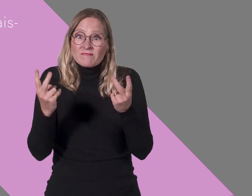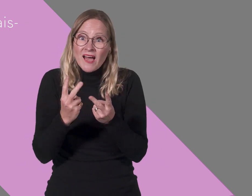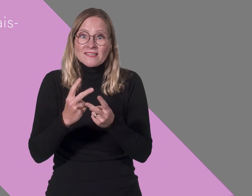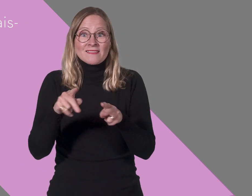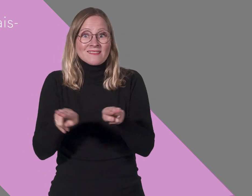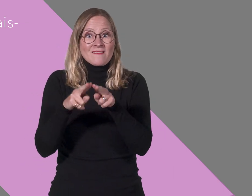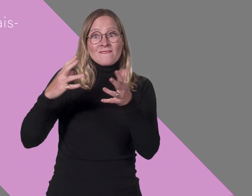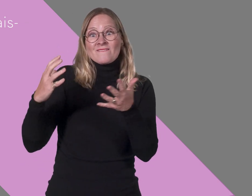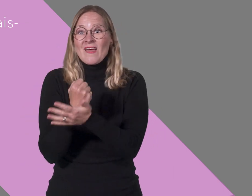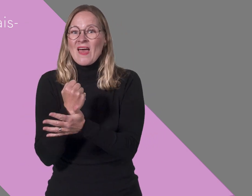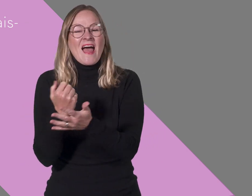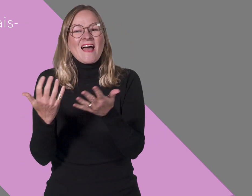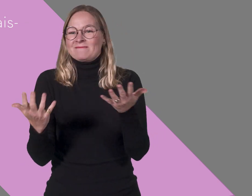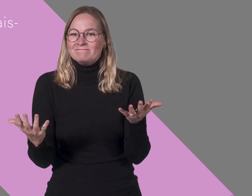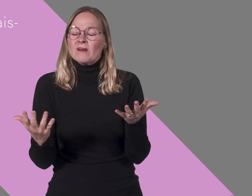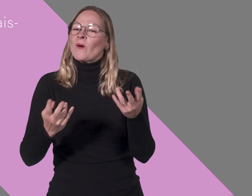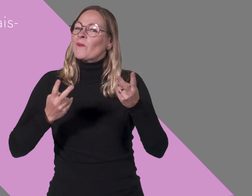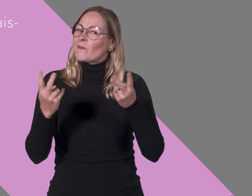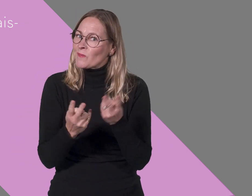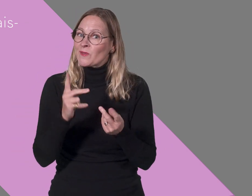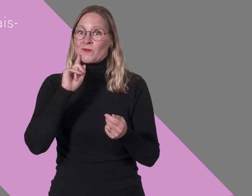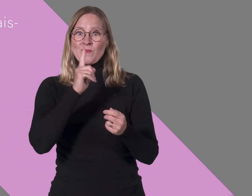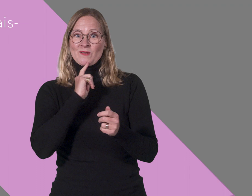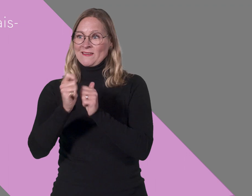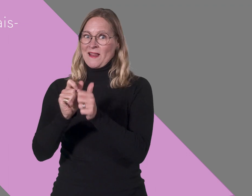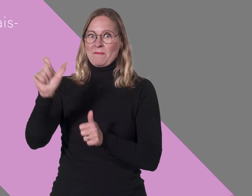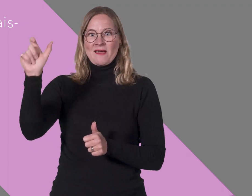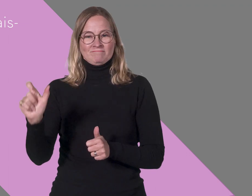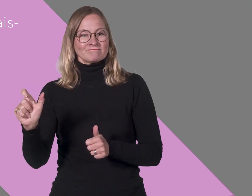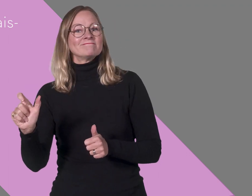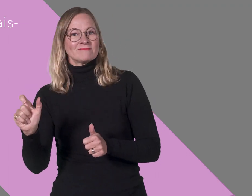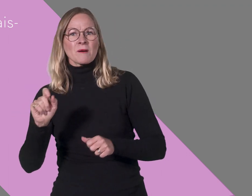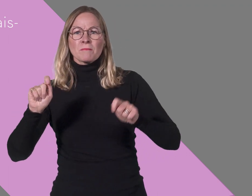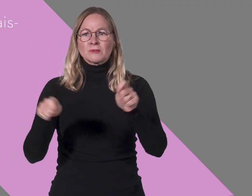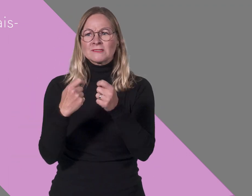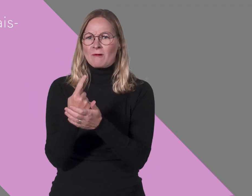Vaikka voitto jäikin sivu suun, kuuron kilpailijan mukanaolo -